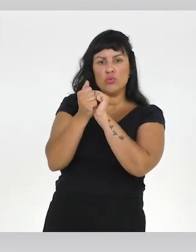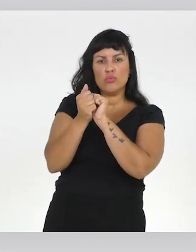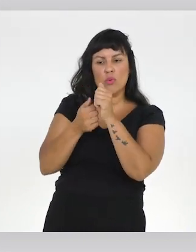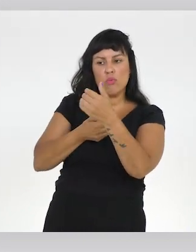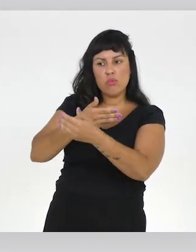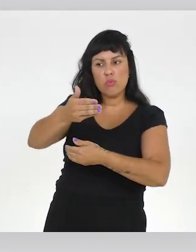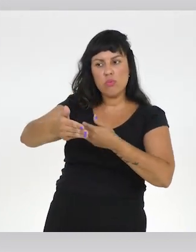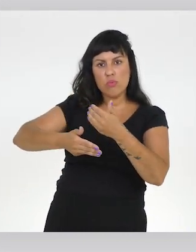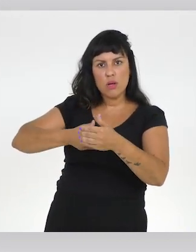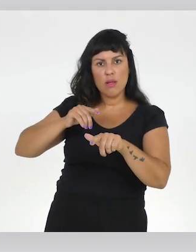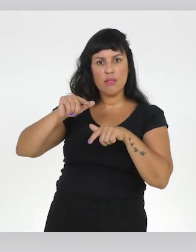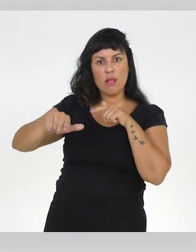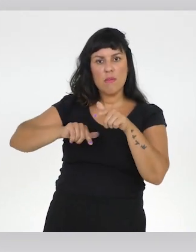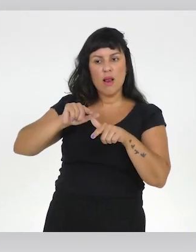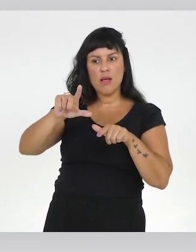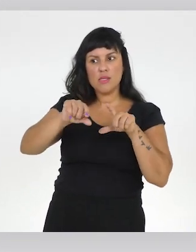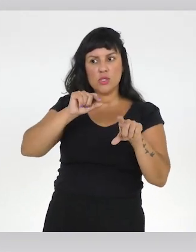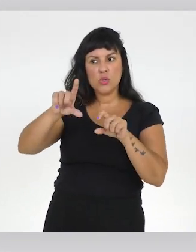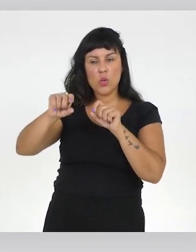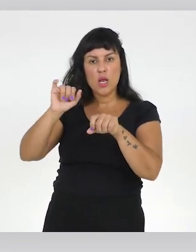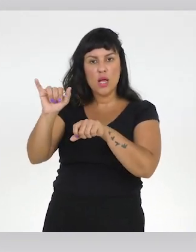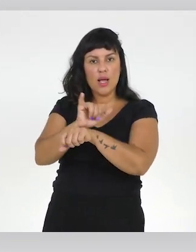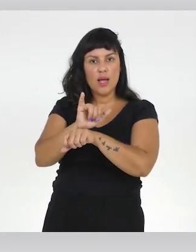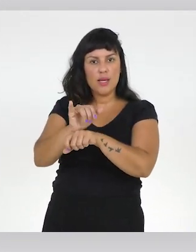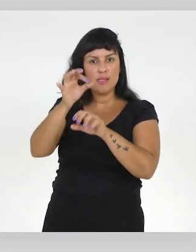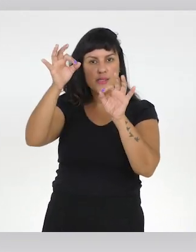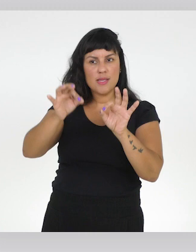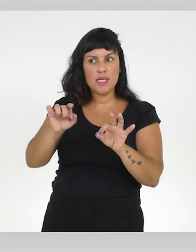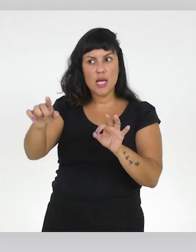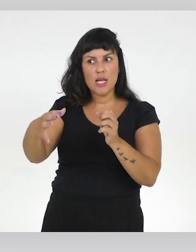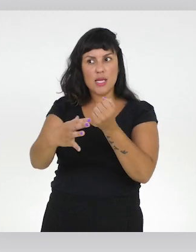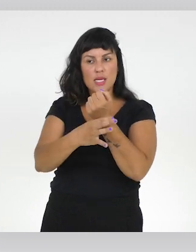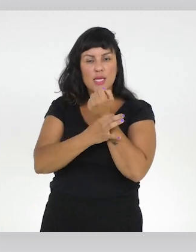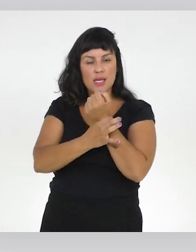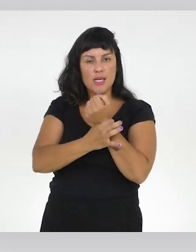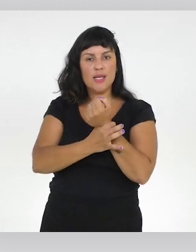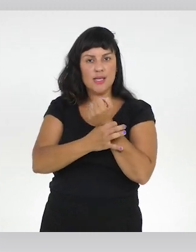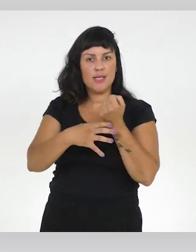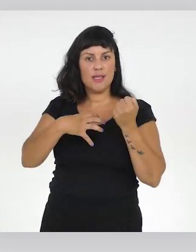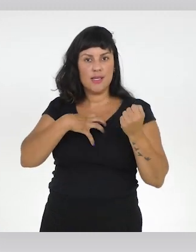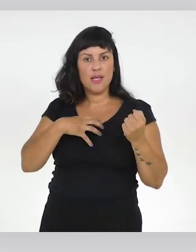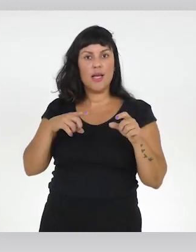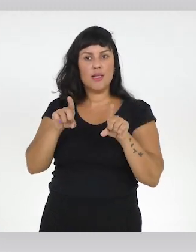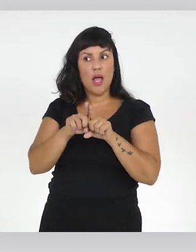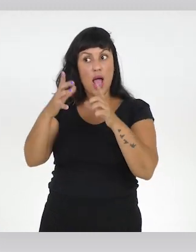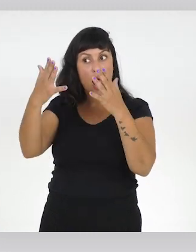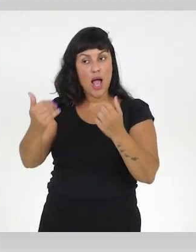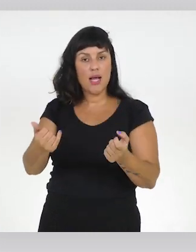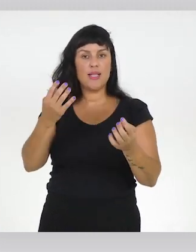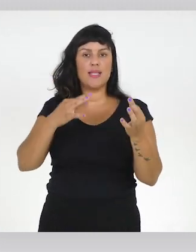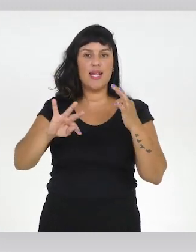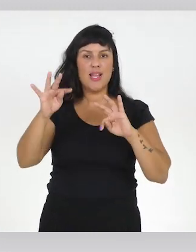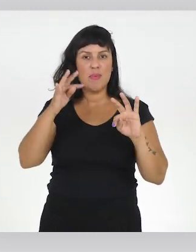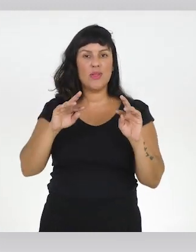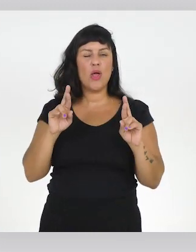ao tratamento. Espero que vocês tenham gostado da nossa aula de hoje. Agradeço a vocês, obrigada.